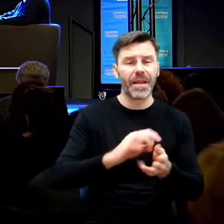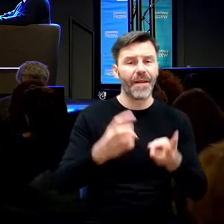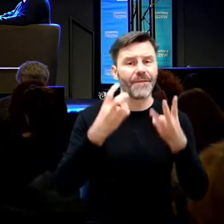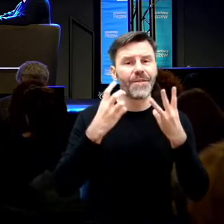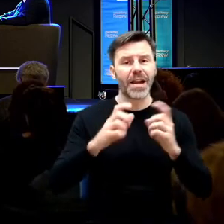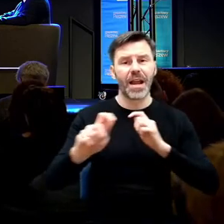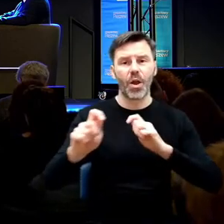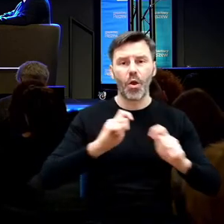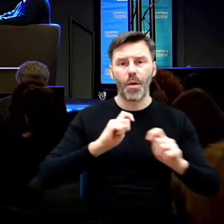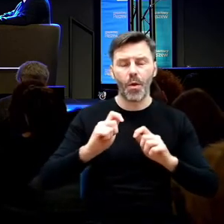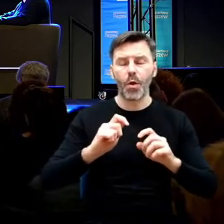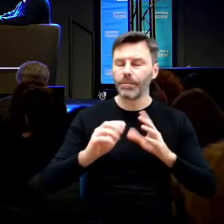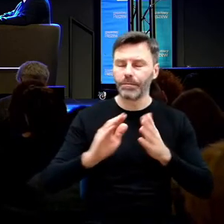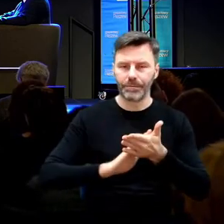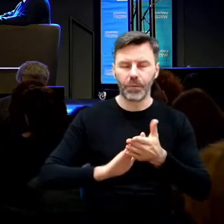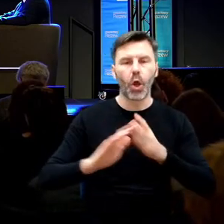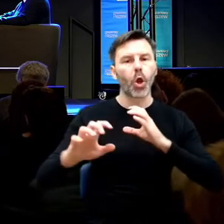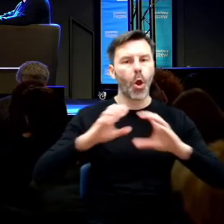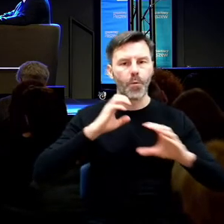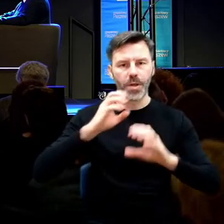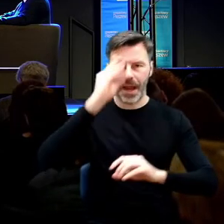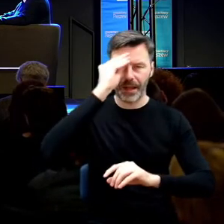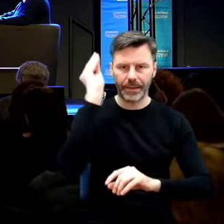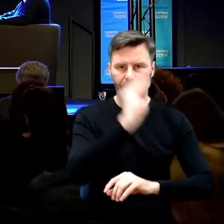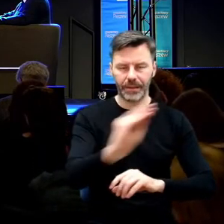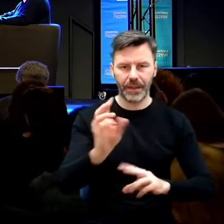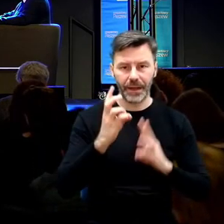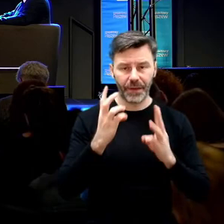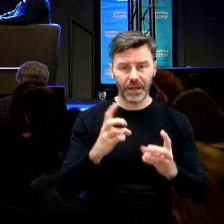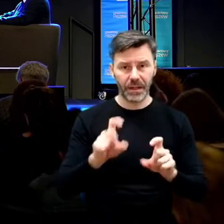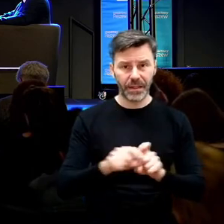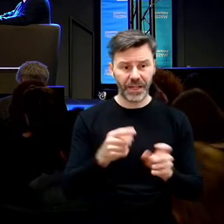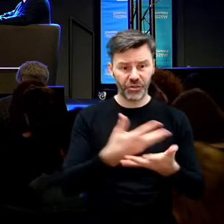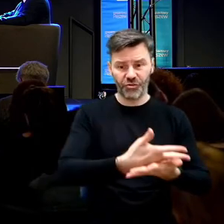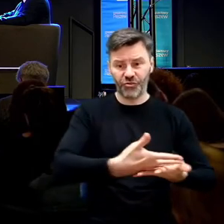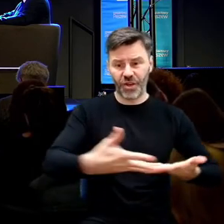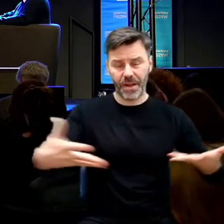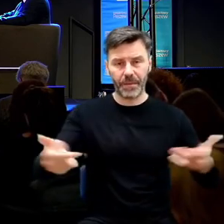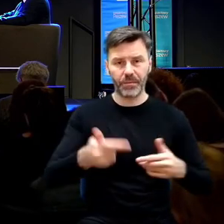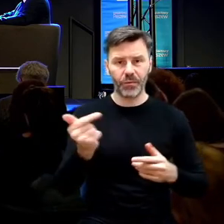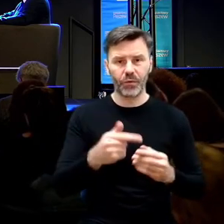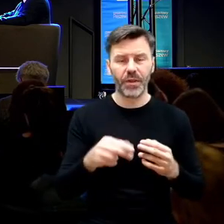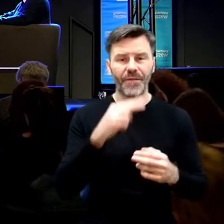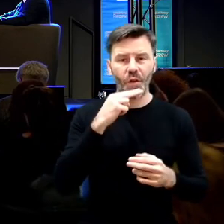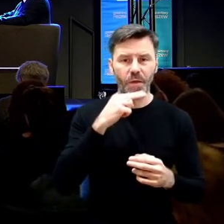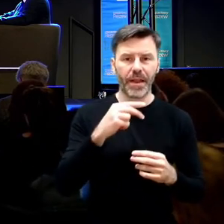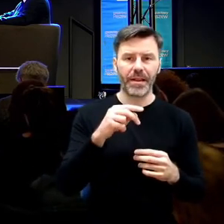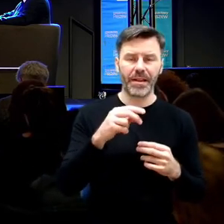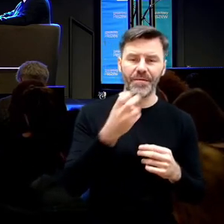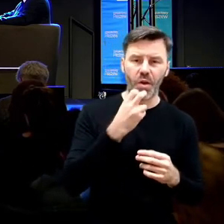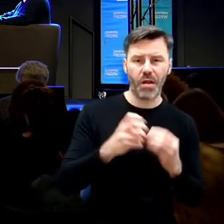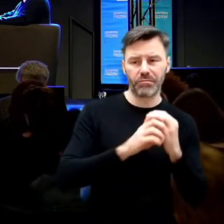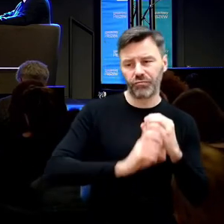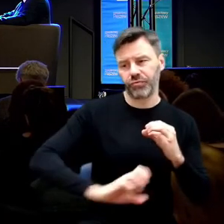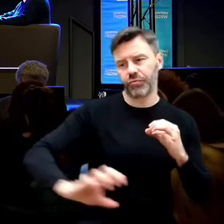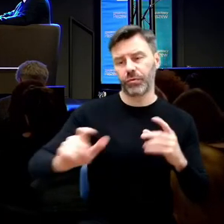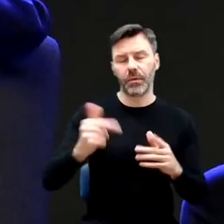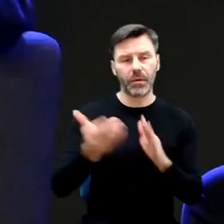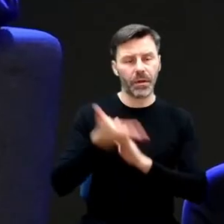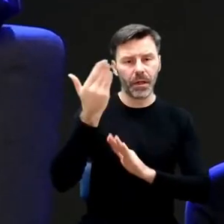Zresztą to samo mamy z uzbrajaniem terenów inwestycyjnych. Mówiliście Państwo, że to było 20, 30 lat temu.